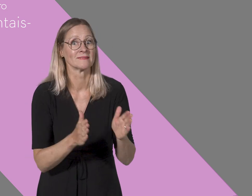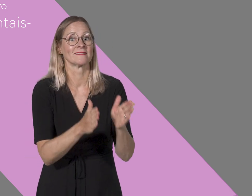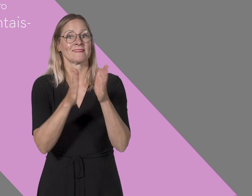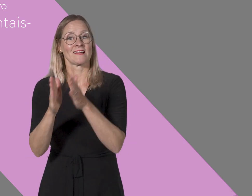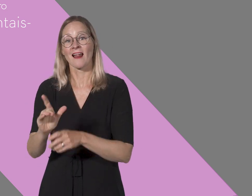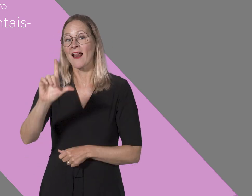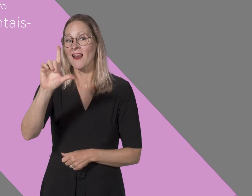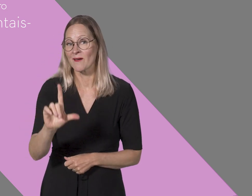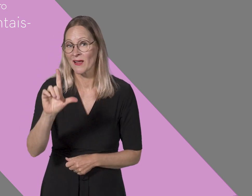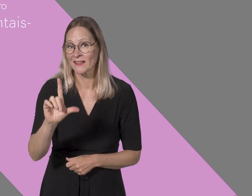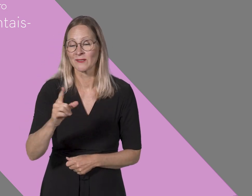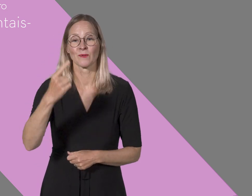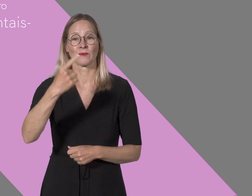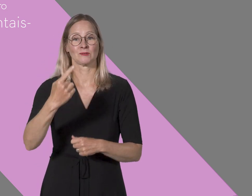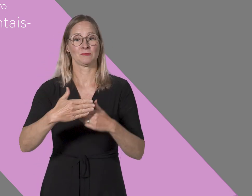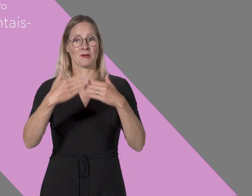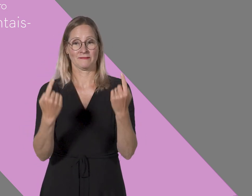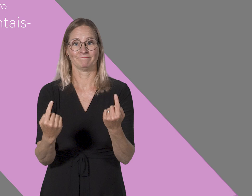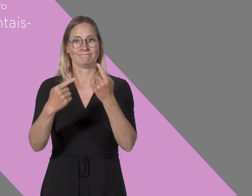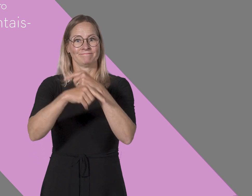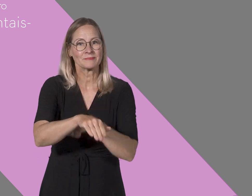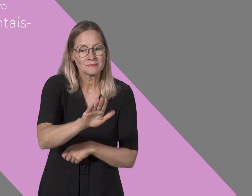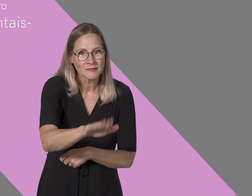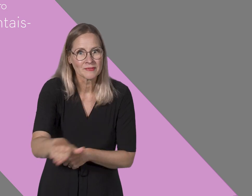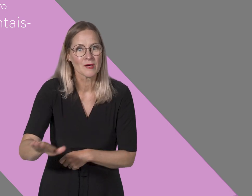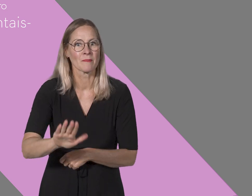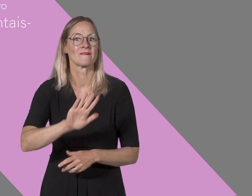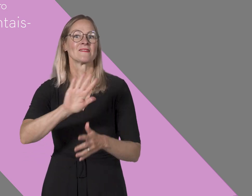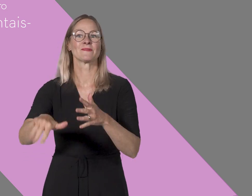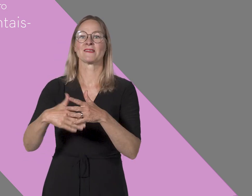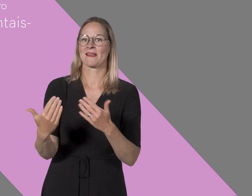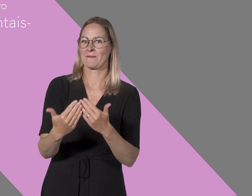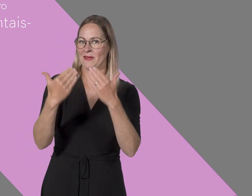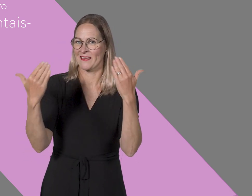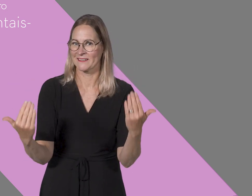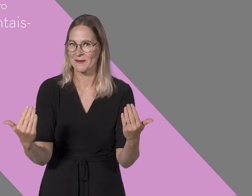Lauantaina 11.2. on vuorossa Skidien viittomakielen päivä, -